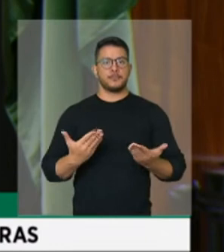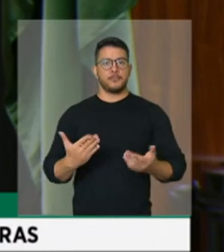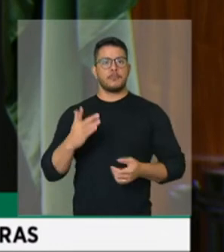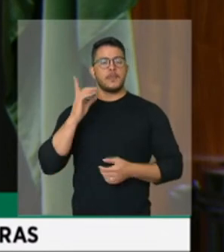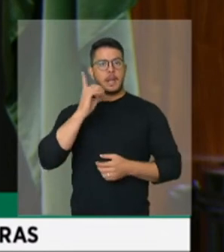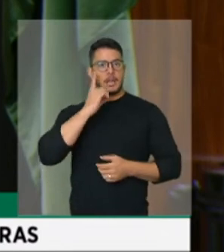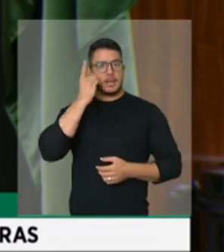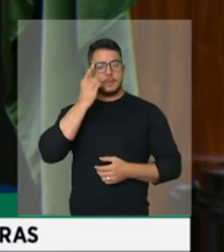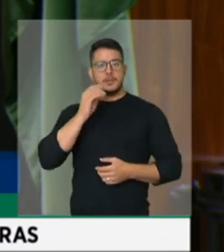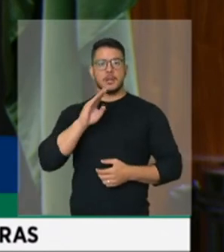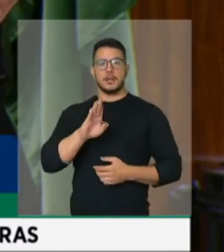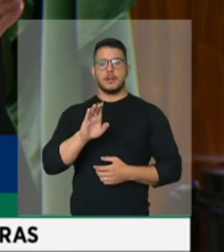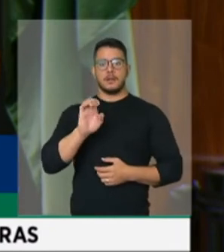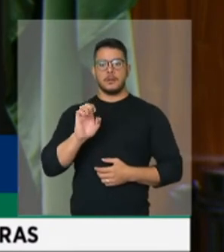[DEP. GLAUBER BRAGA]: DEPUTADO EU MAR NASCIMENTO,